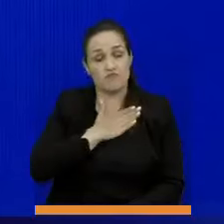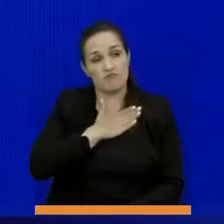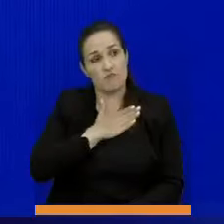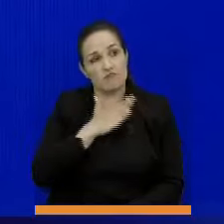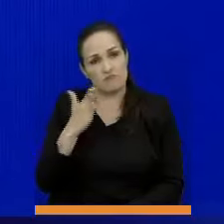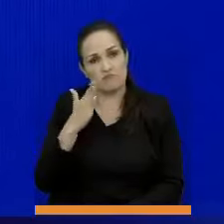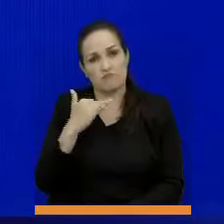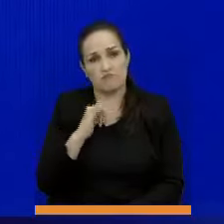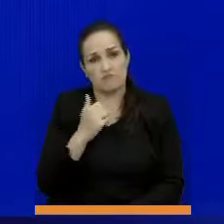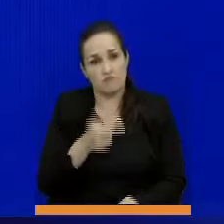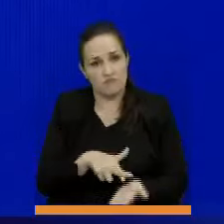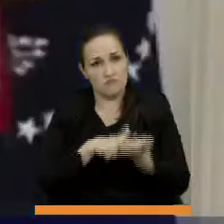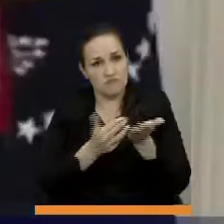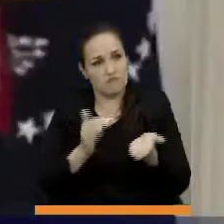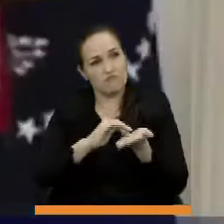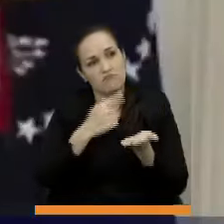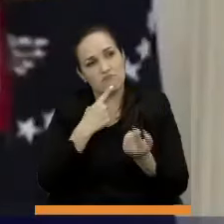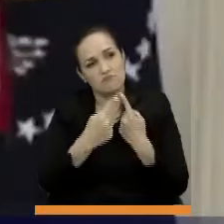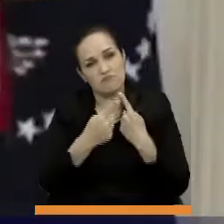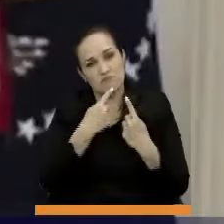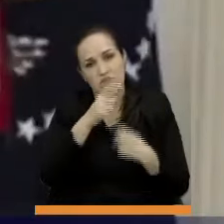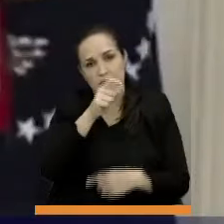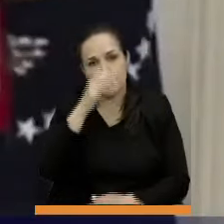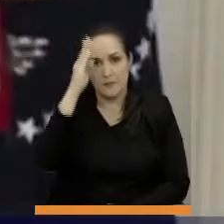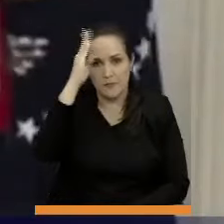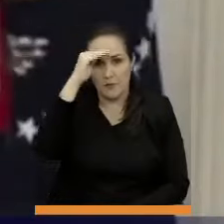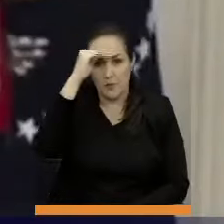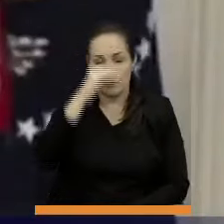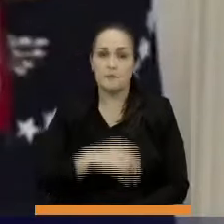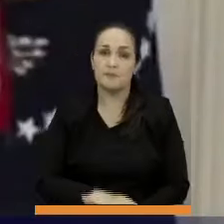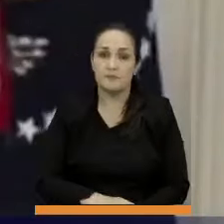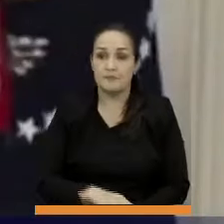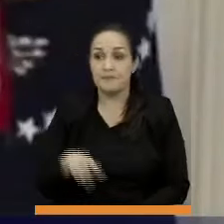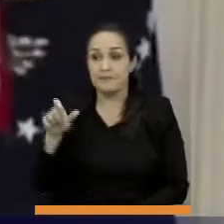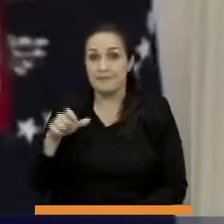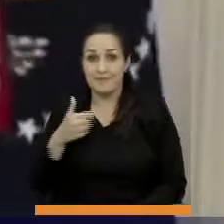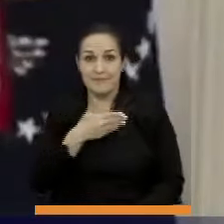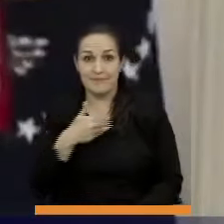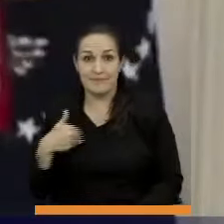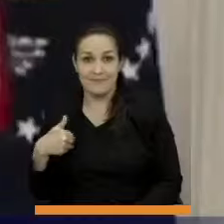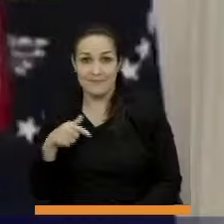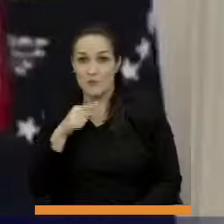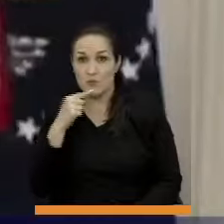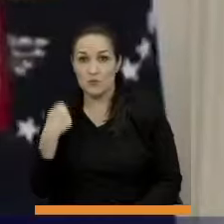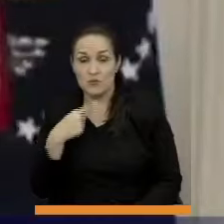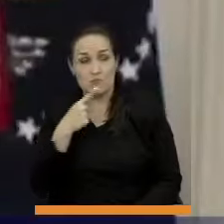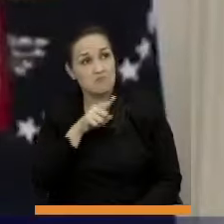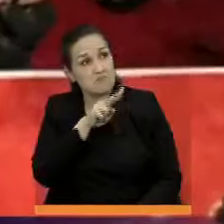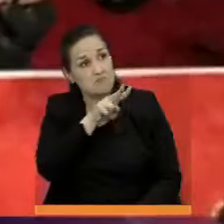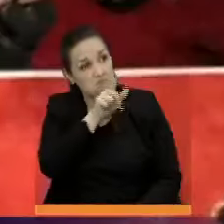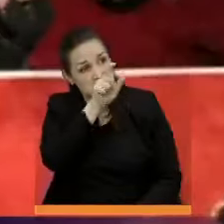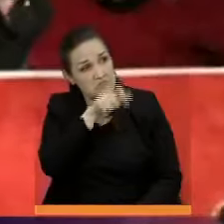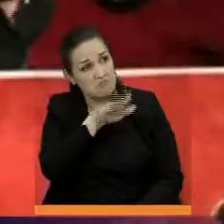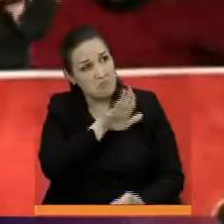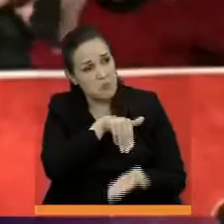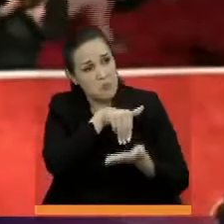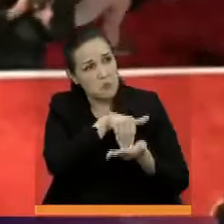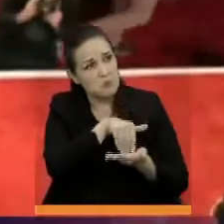GUERRA. PUTIN EXPRESó SU